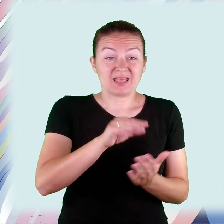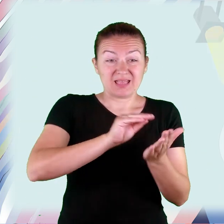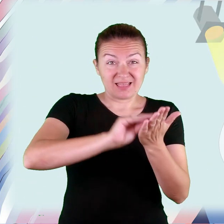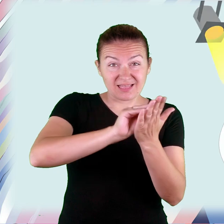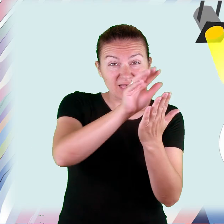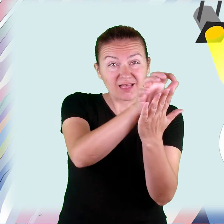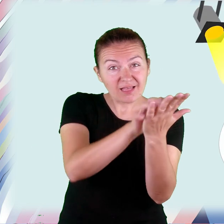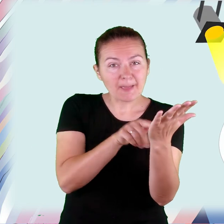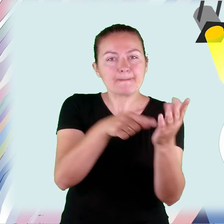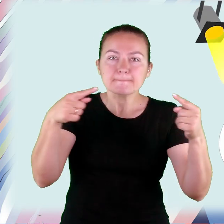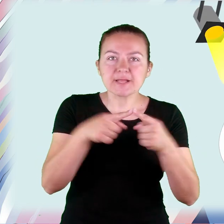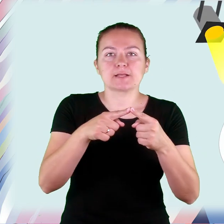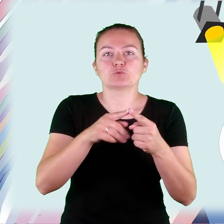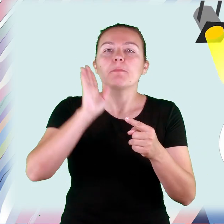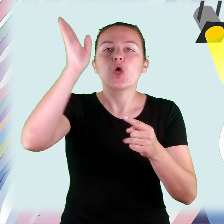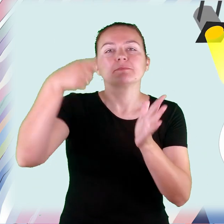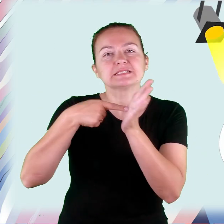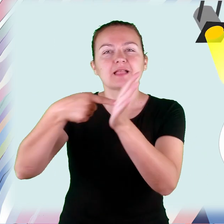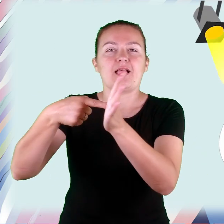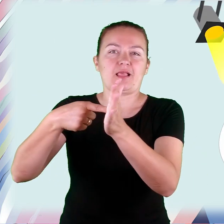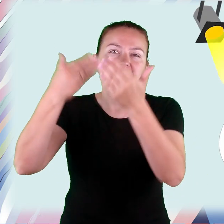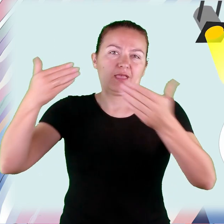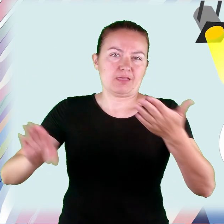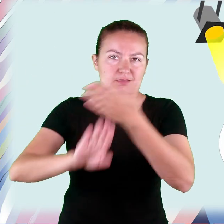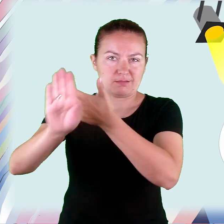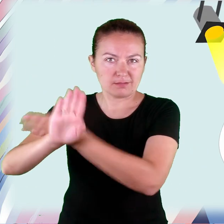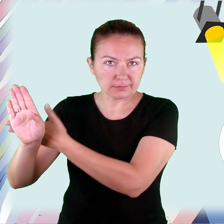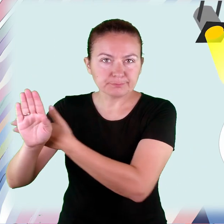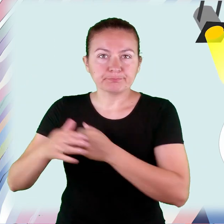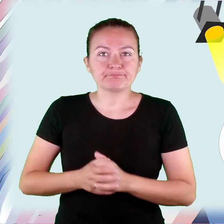Dramaty to teksty przeznaczone do wystawiania w teatrze.